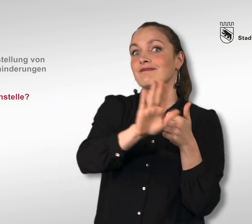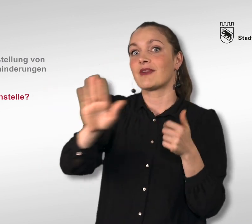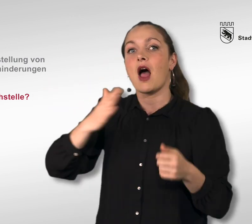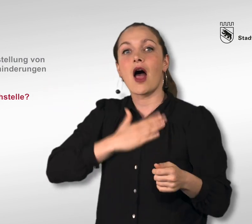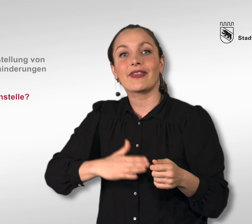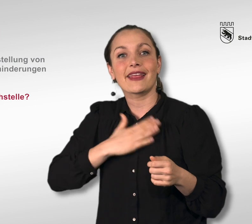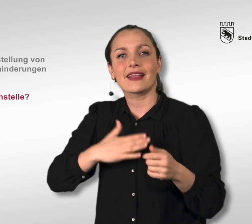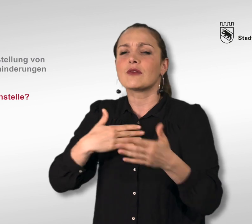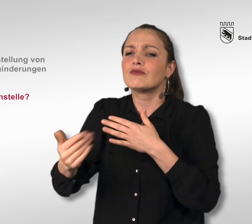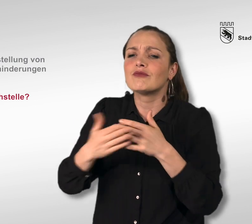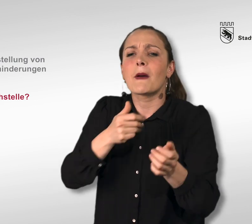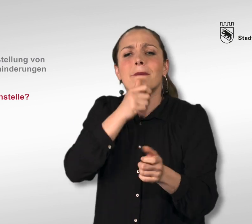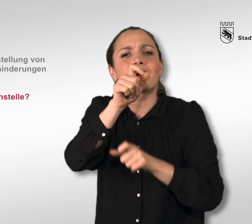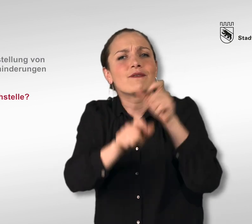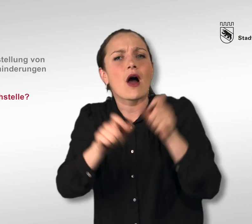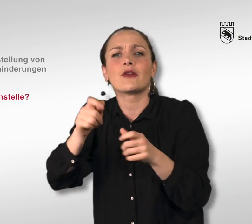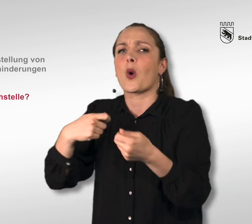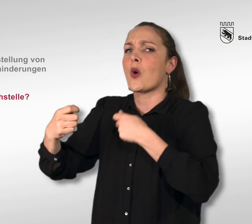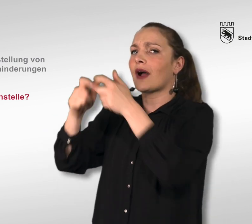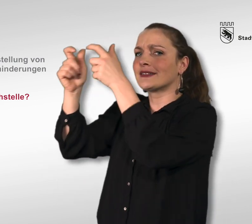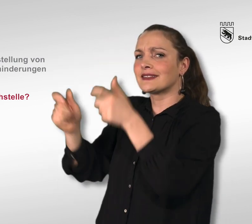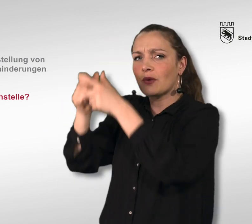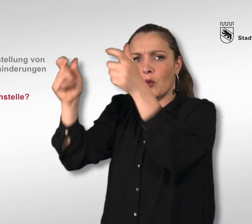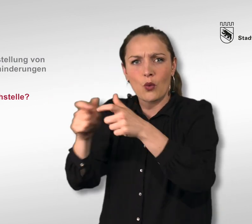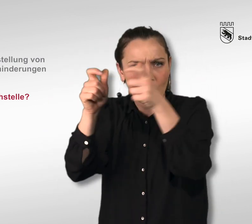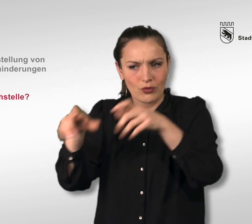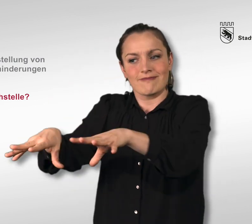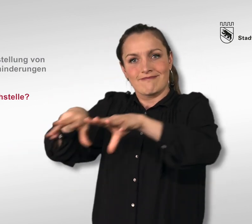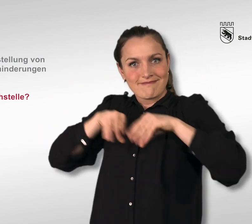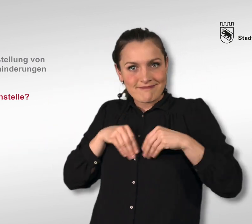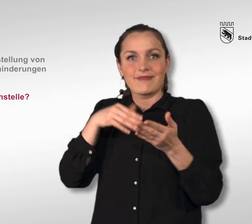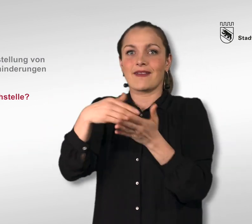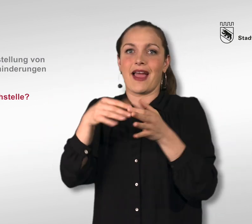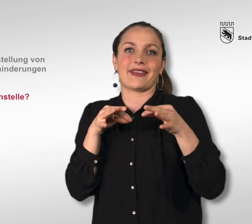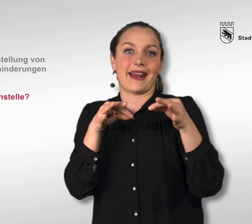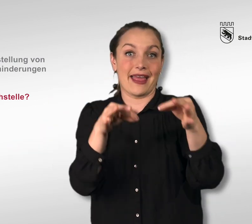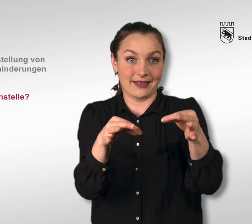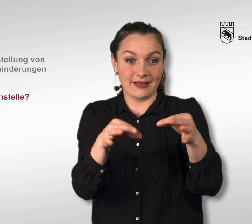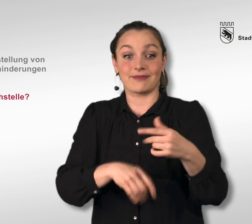indem sie Anliegen von Menschen mit Behinderungen und deren Organisationen entgegennimmt und weiterleitet,